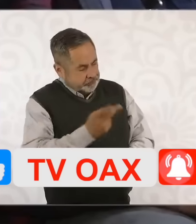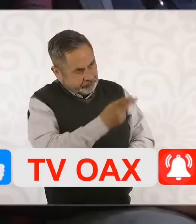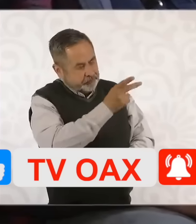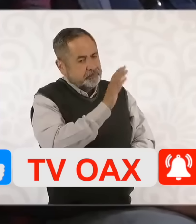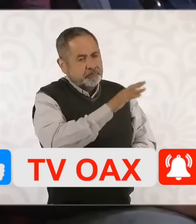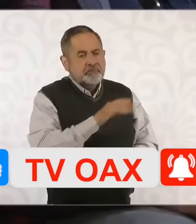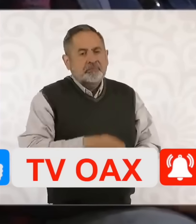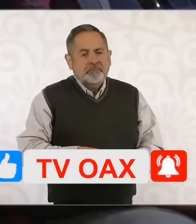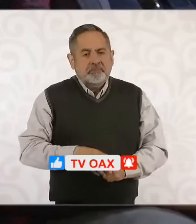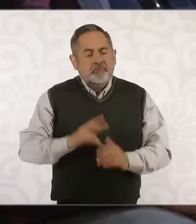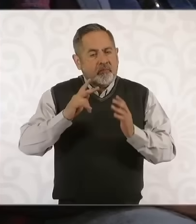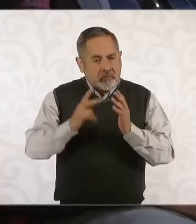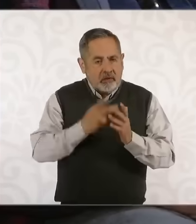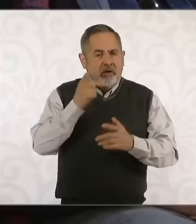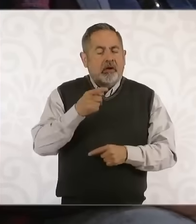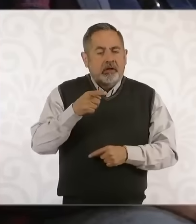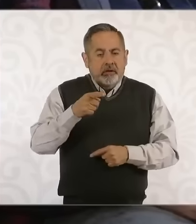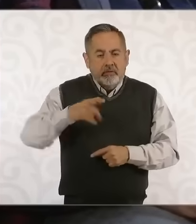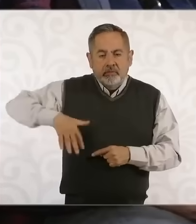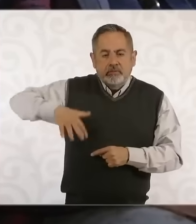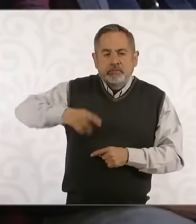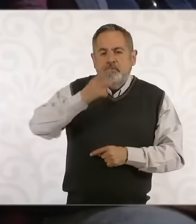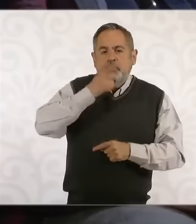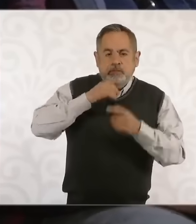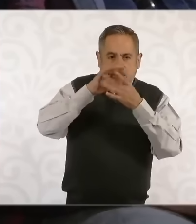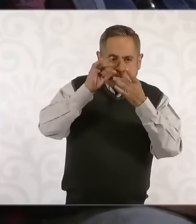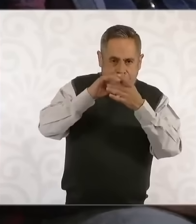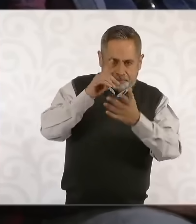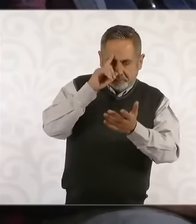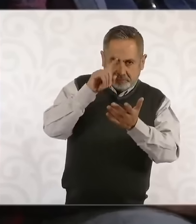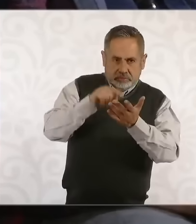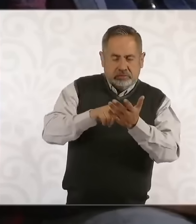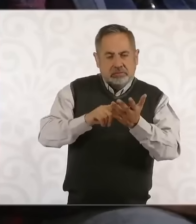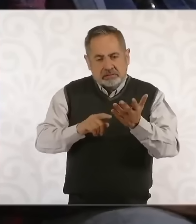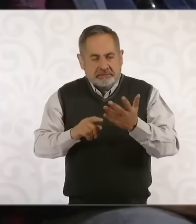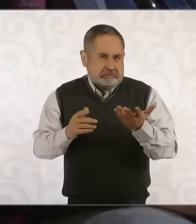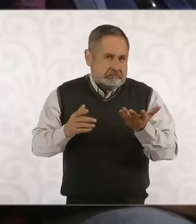Con lo retomando lo que lo que nos decía hace un momento, ¿cree usted que la ONU o